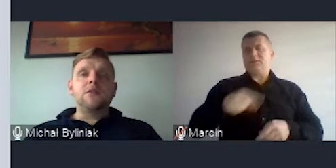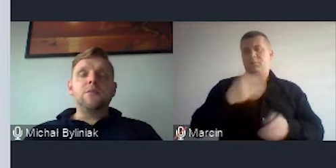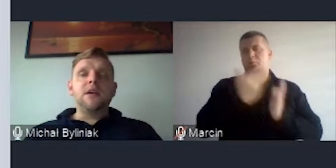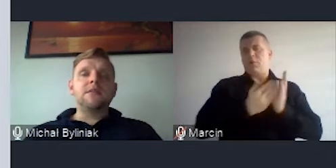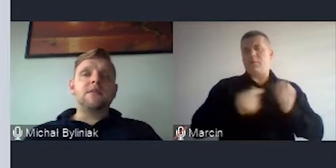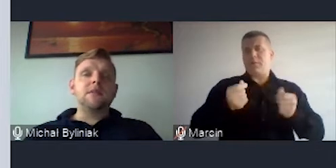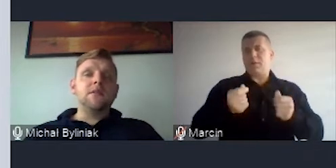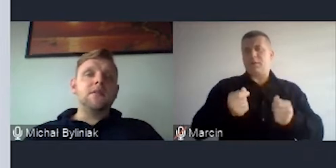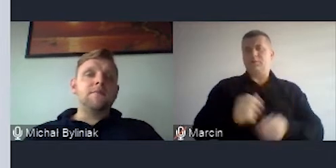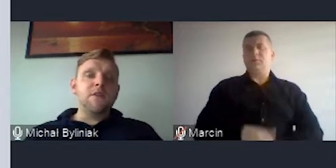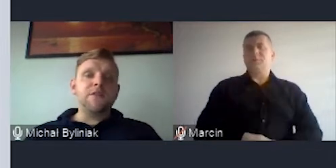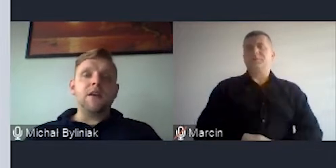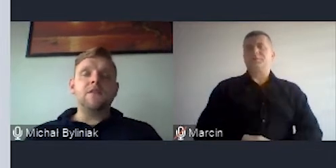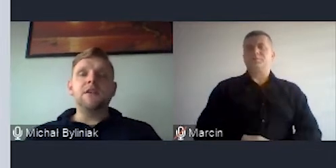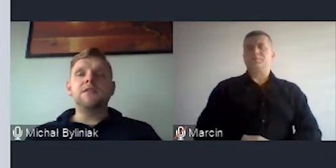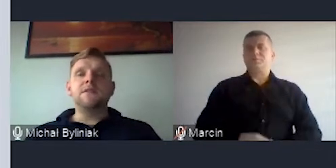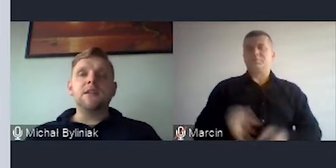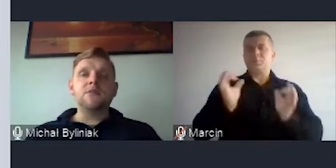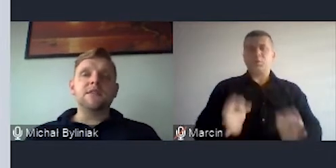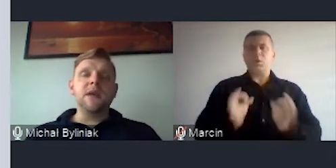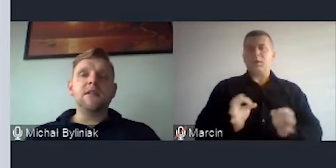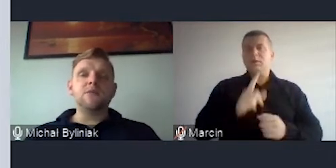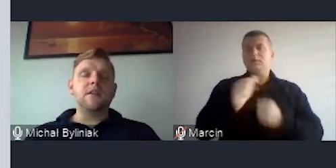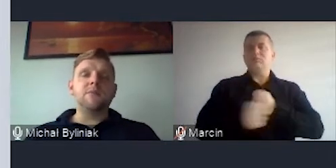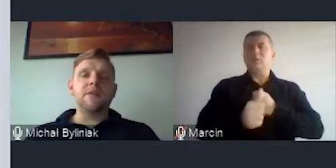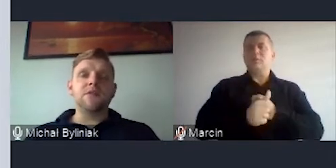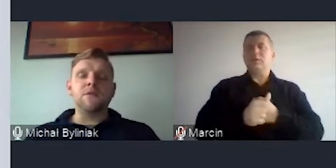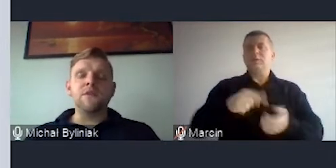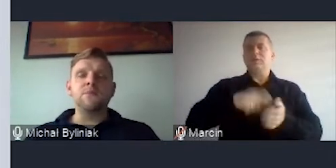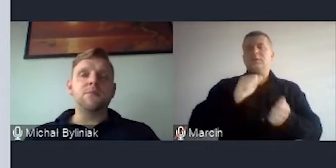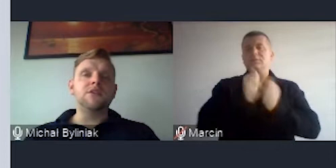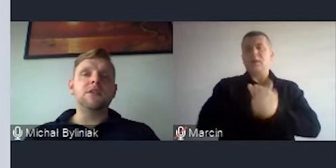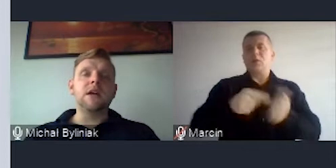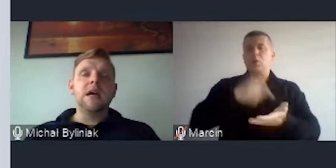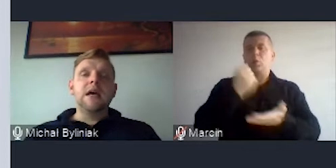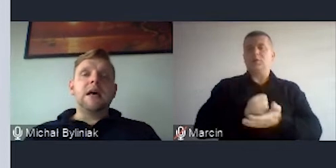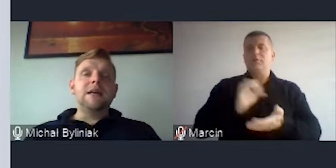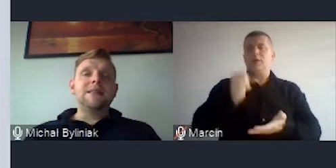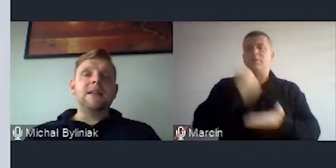natomiast w tej chwili ze względu na zamianę ustawy Prawo Zamówień Publicznych,